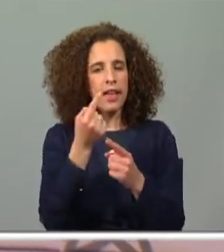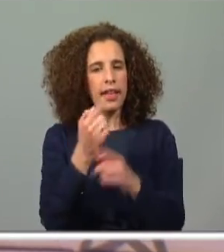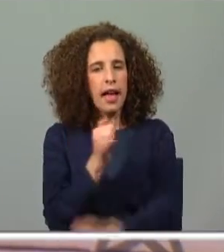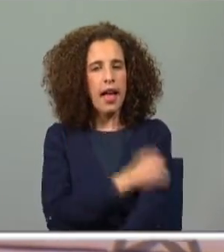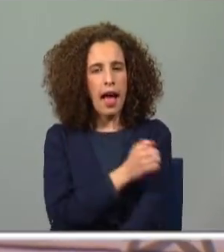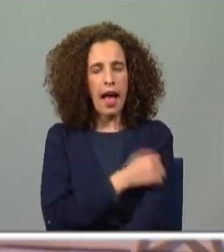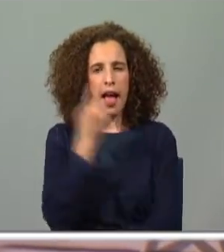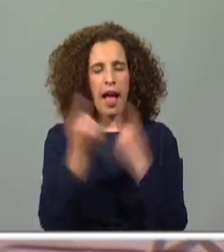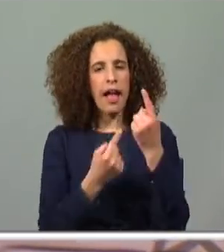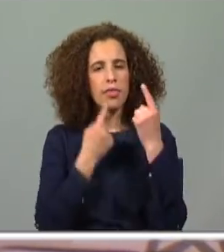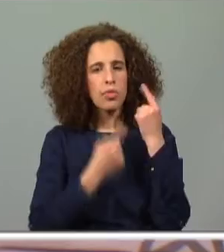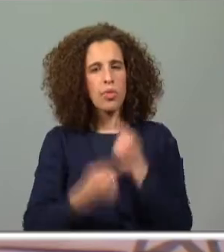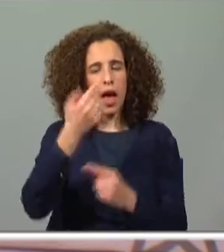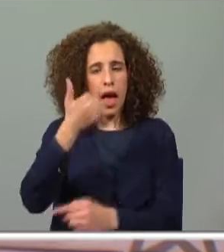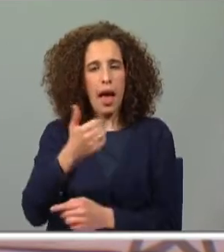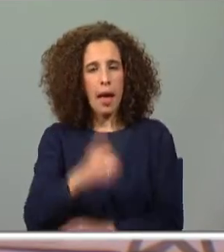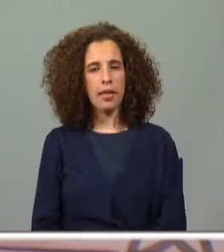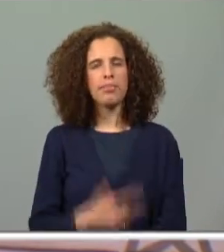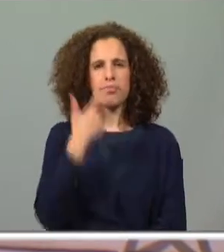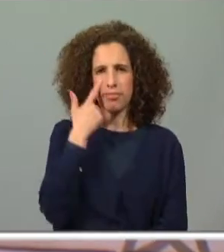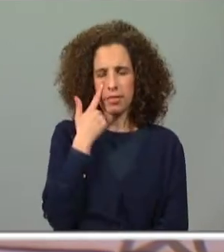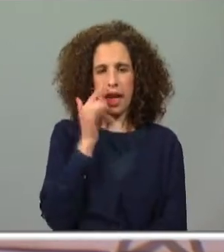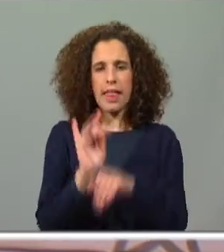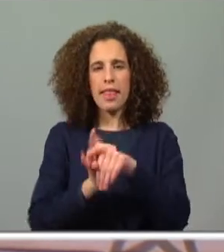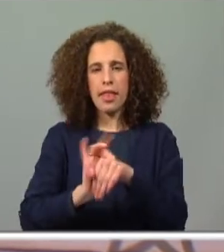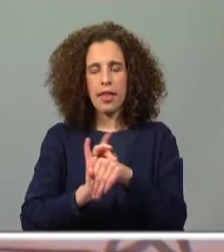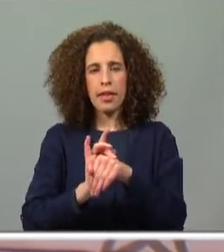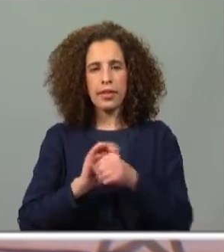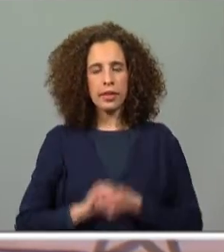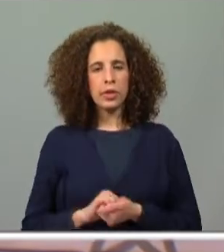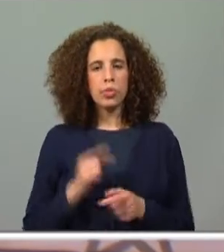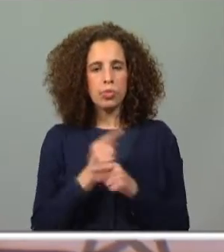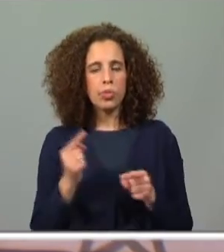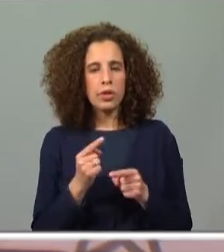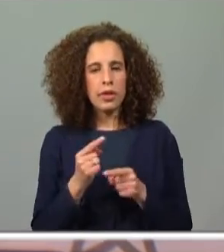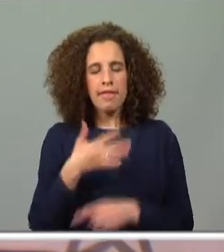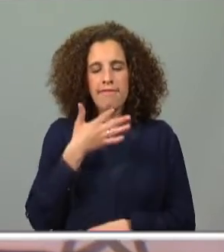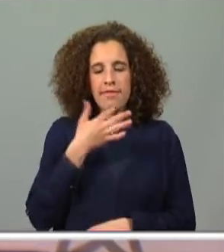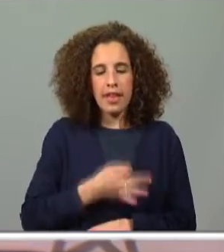algo de estranho que se passa portanto perspicaz sensível porque Adivinha que a 奇怪的事情正在發生所以有見地 敏感 因為猜猜是什麼